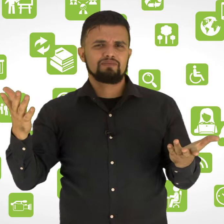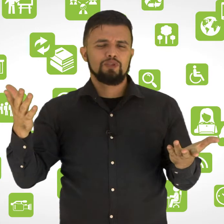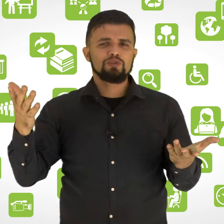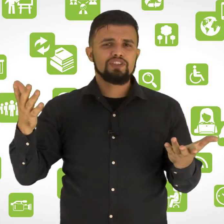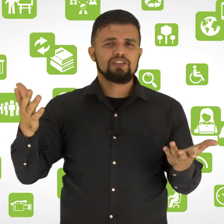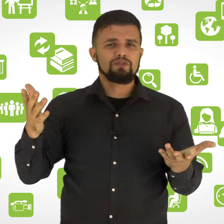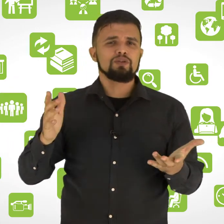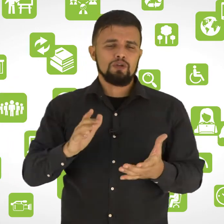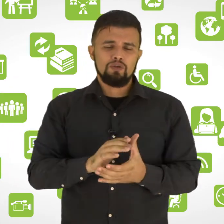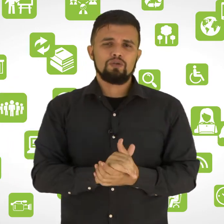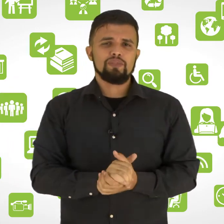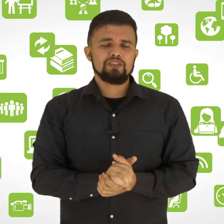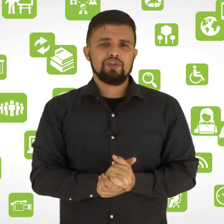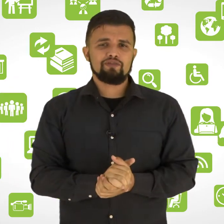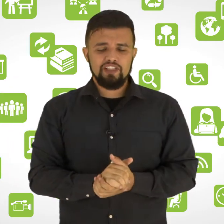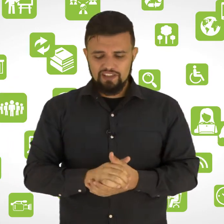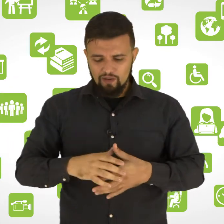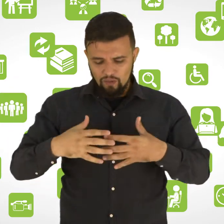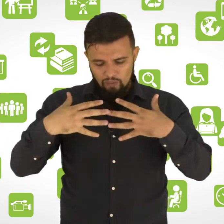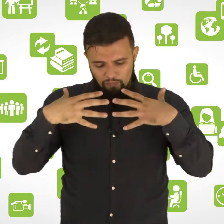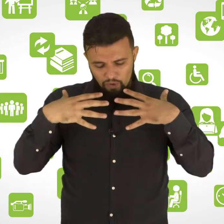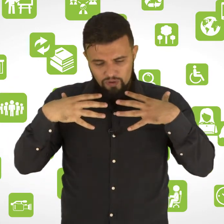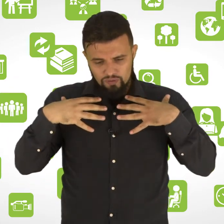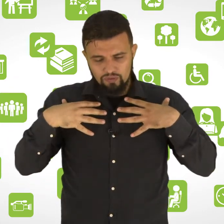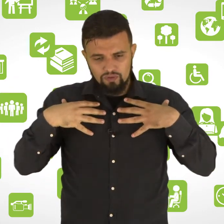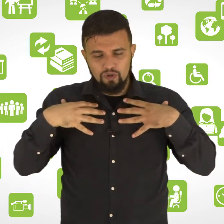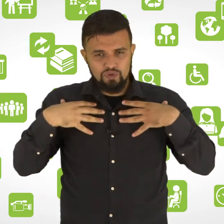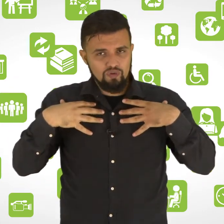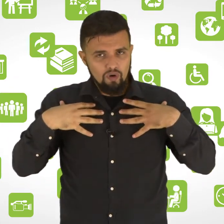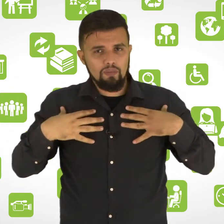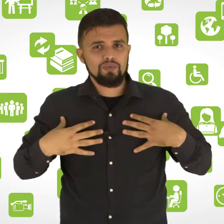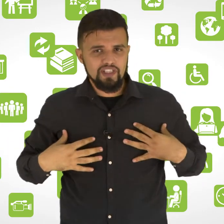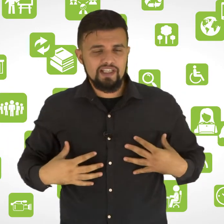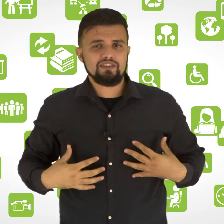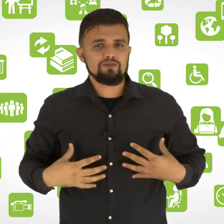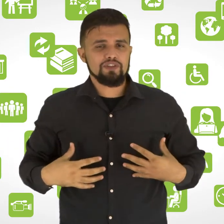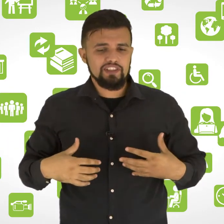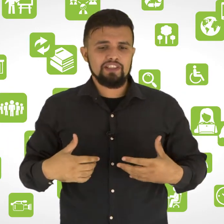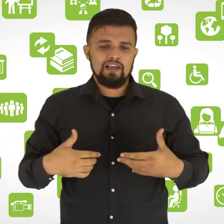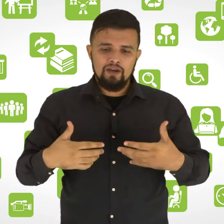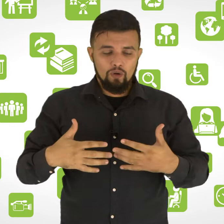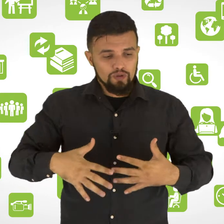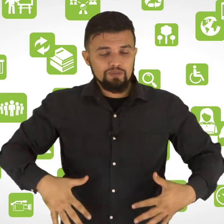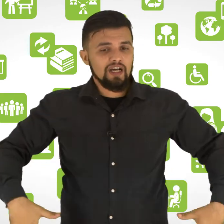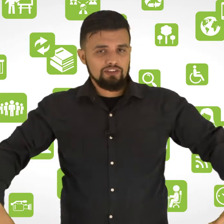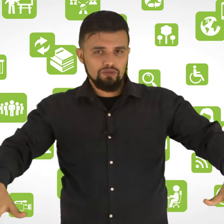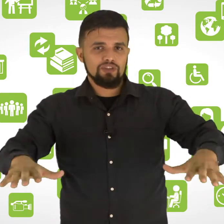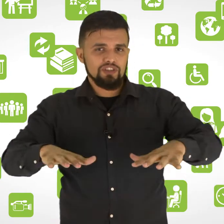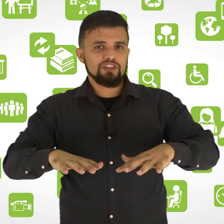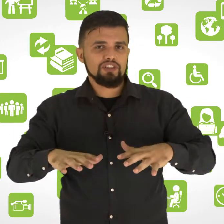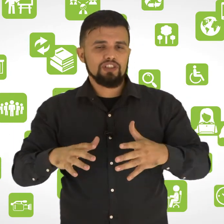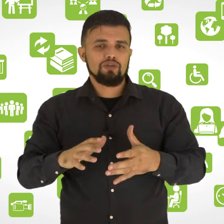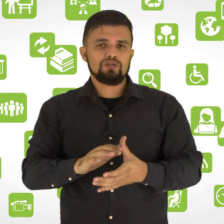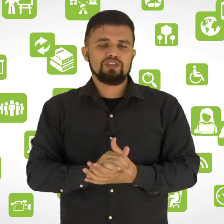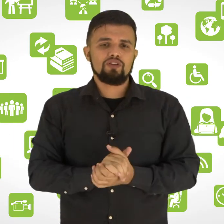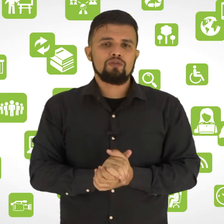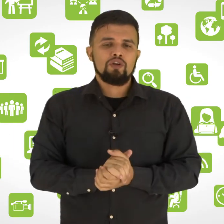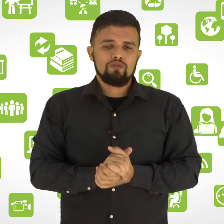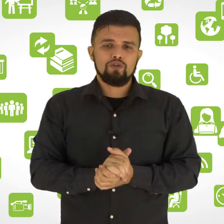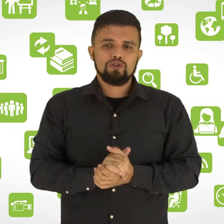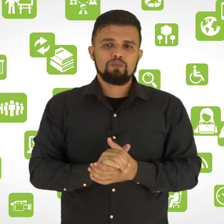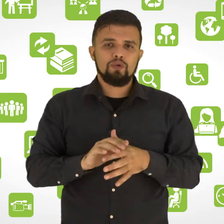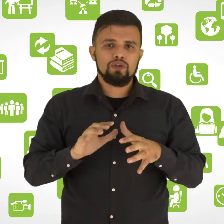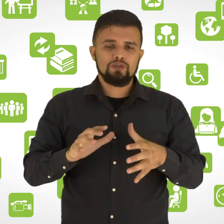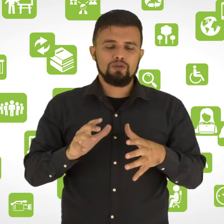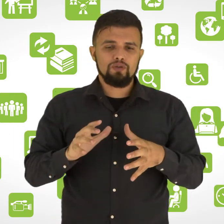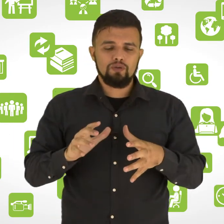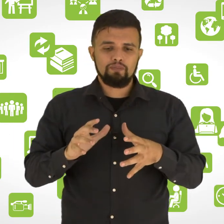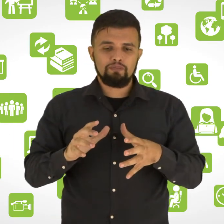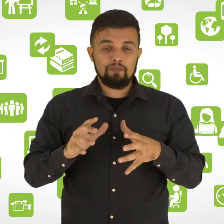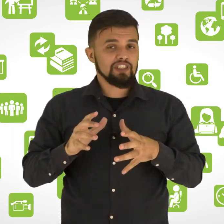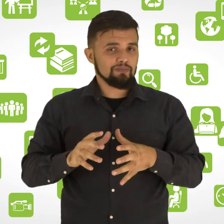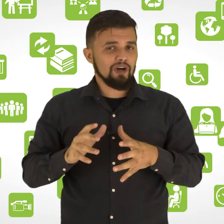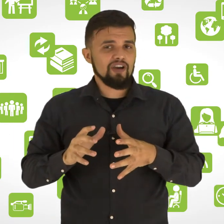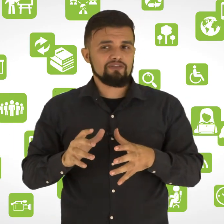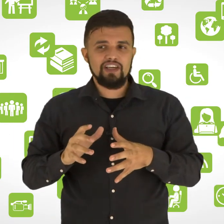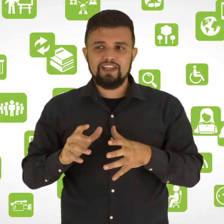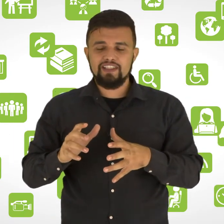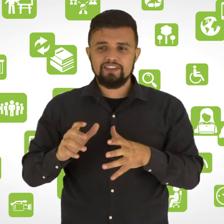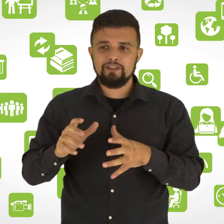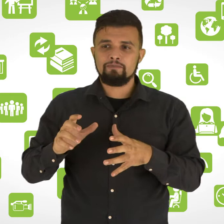Usando o mesmo referencial como se o corpo dele ou o espaço de interlocução fosse a principal referência